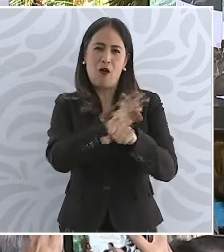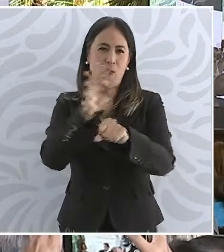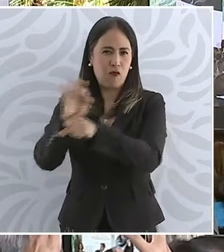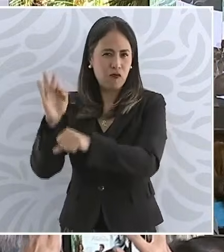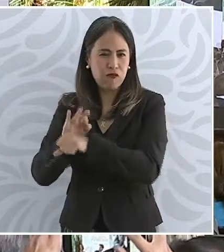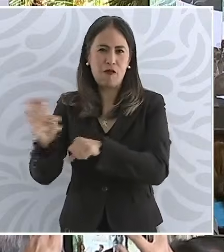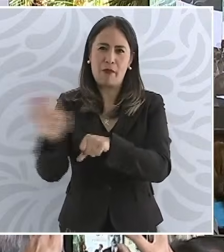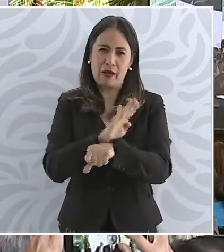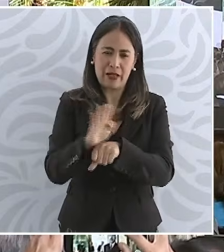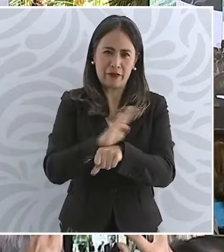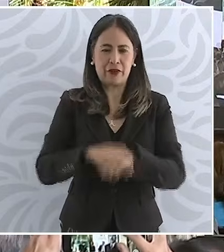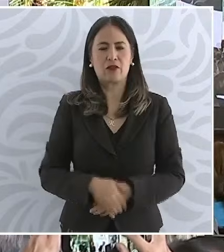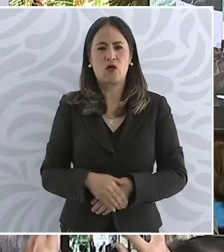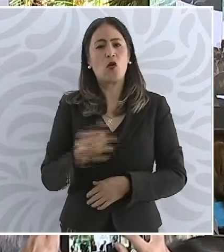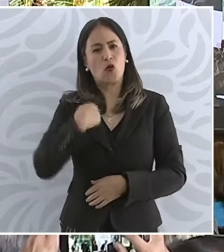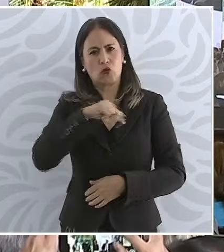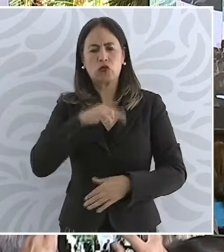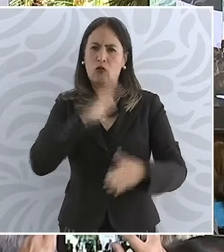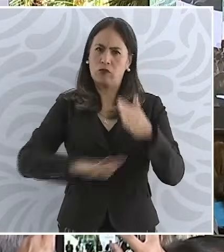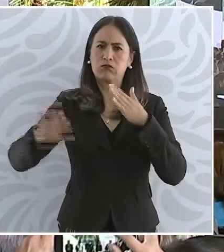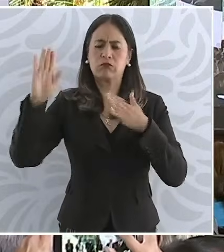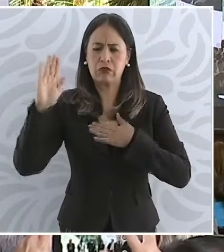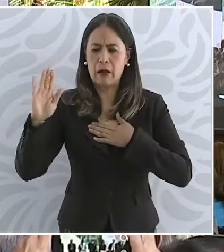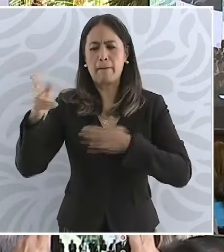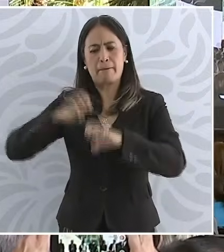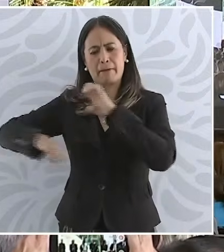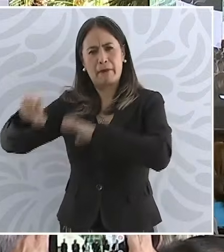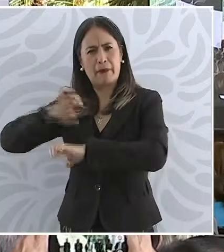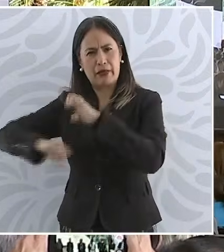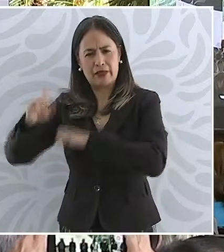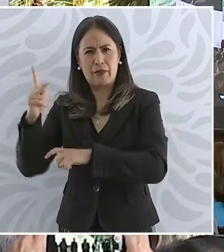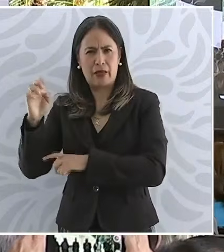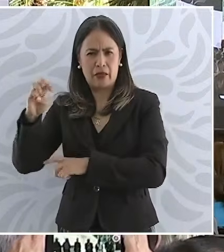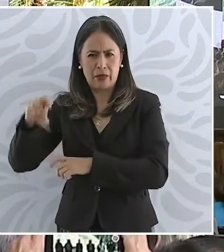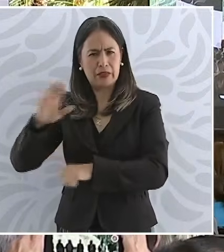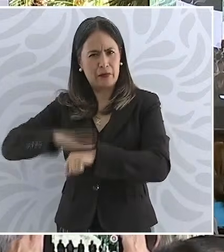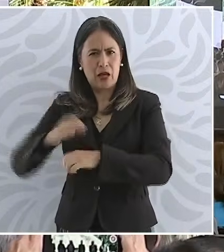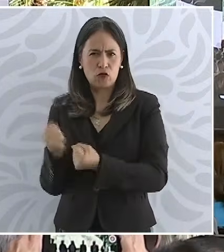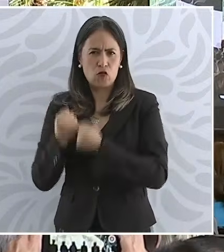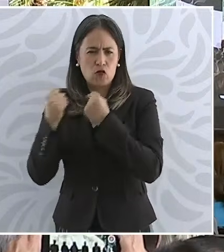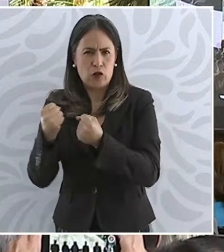fortalecer a la empresa petrolera del pueblo de México asegurar su viabilidad a corto y largo